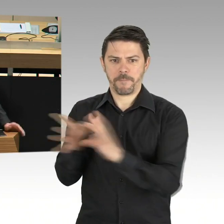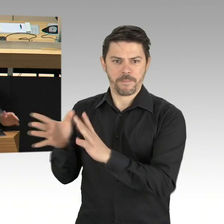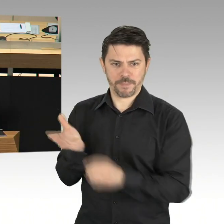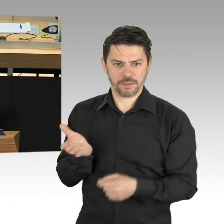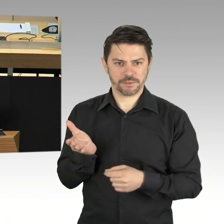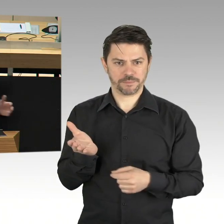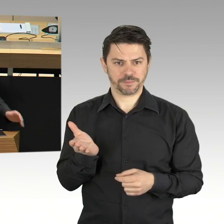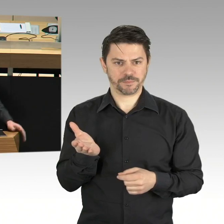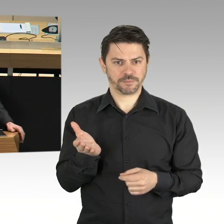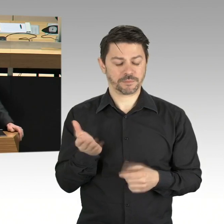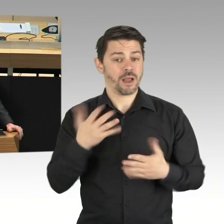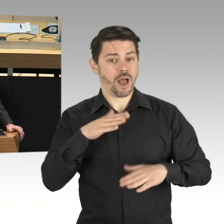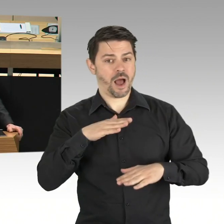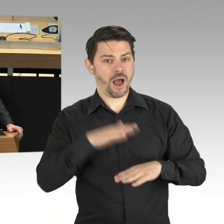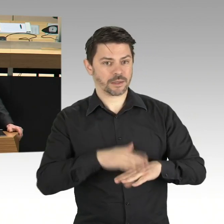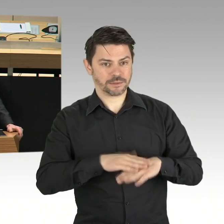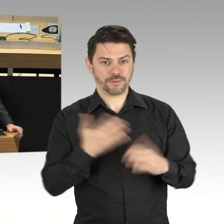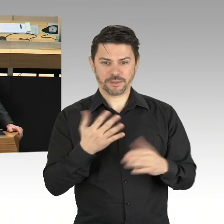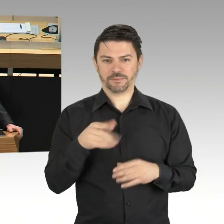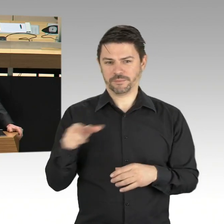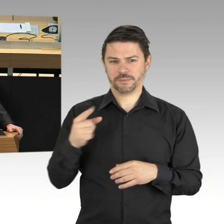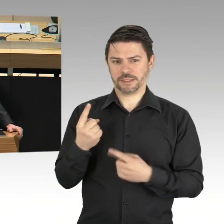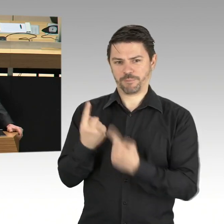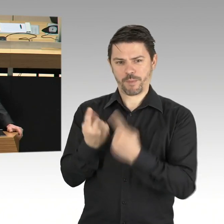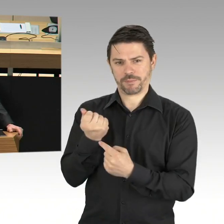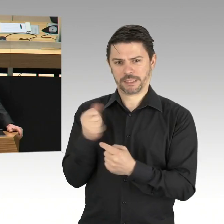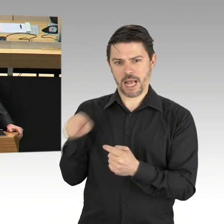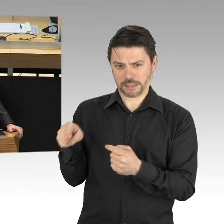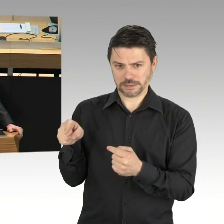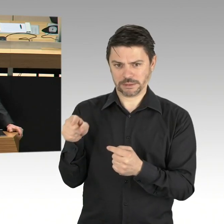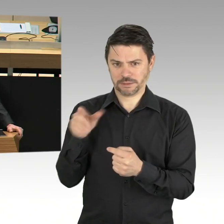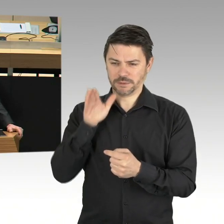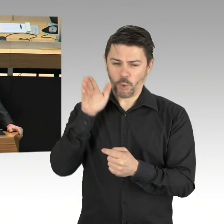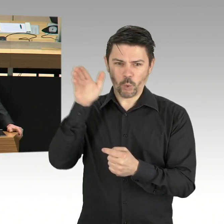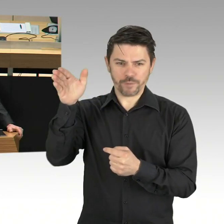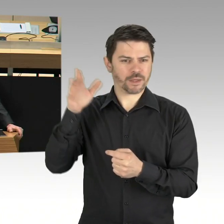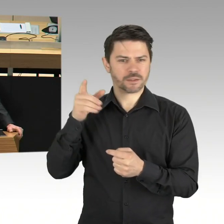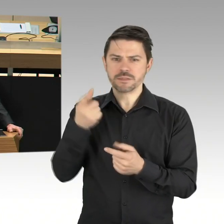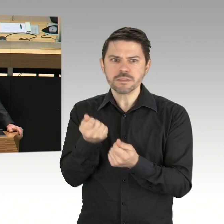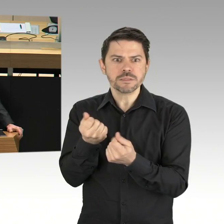und diese Schere immer größer ist, wird irgendwann diese spekulative Entwicklung